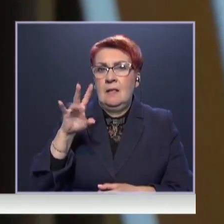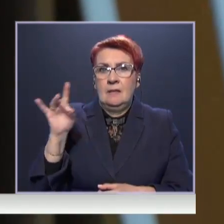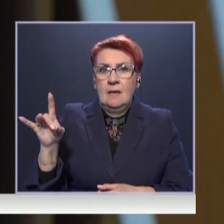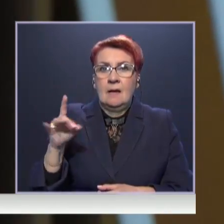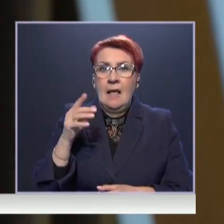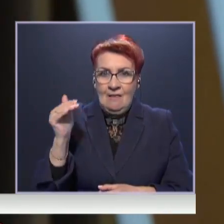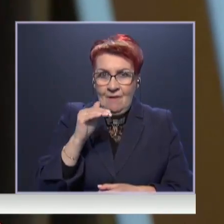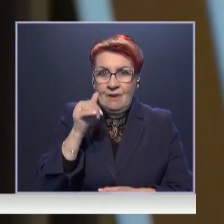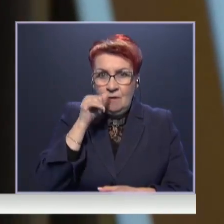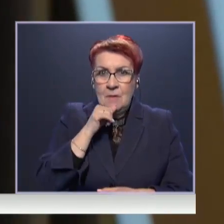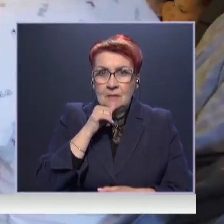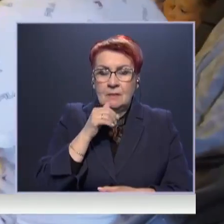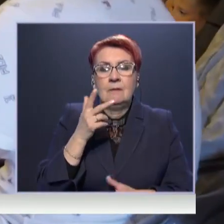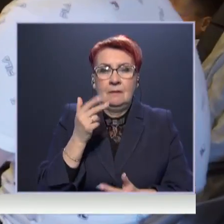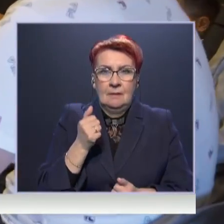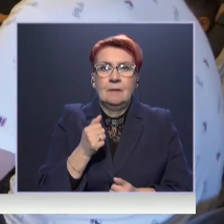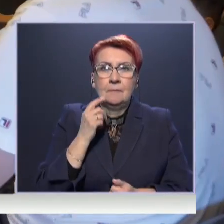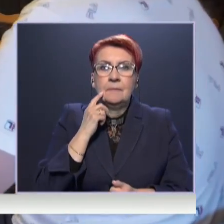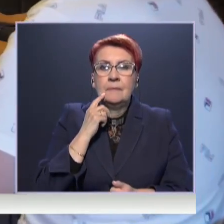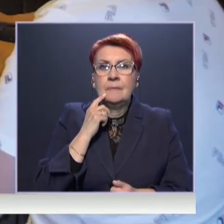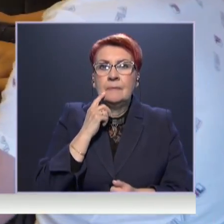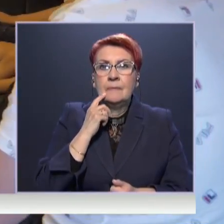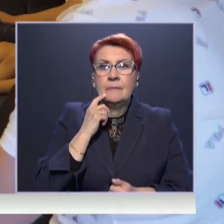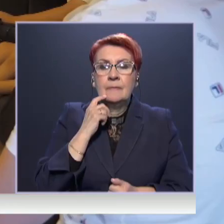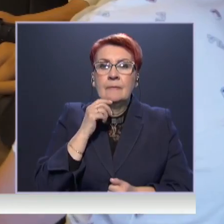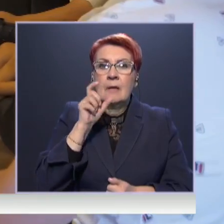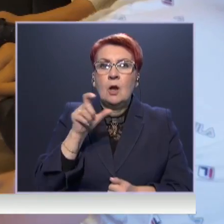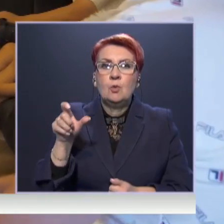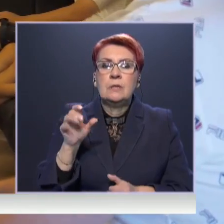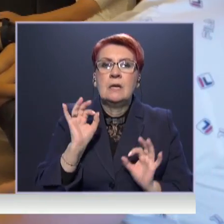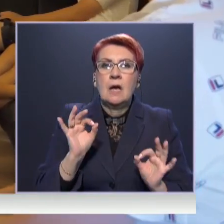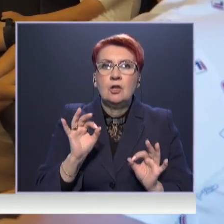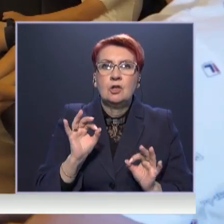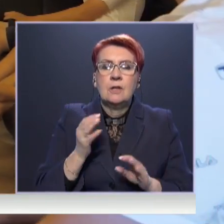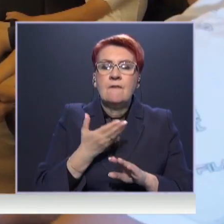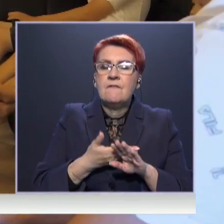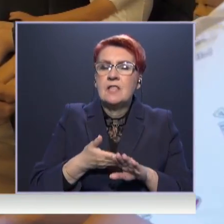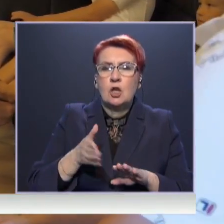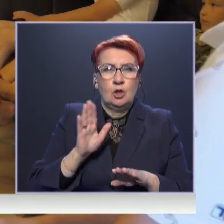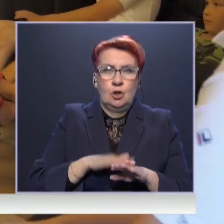вы имеете в виду или конечно в тяжелом состоянии стрессовом